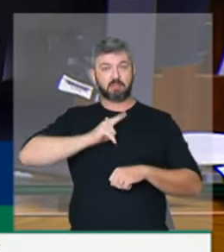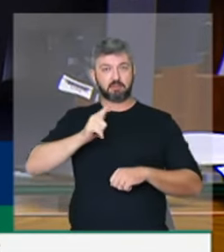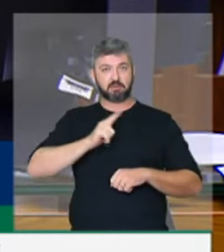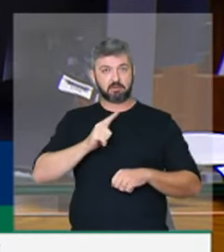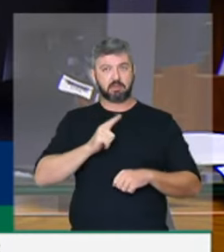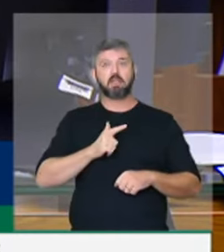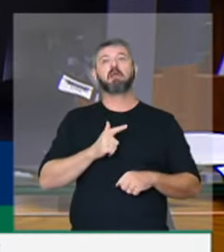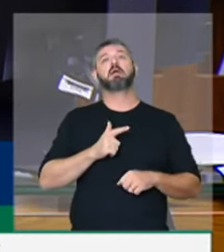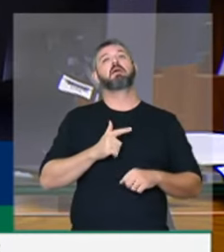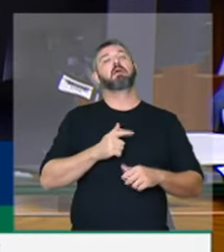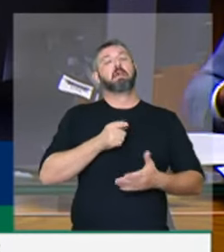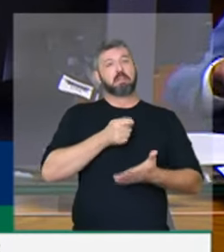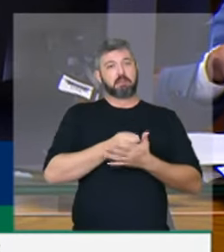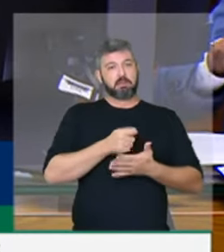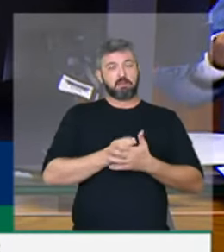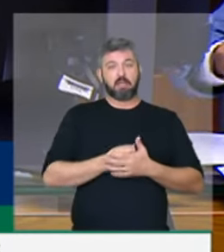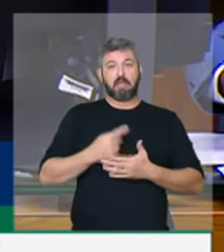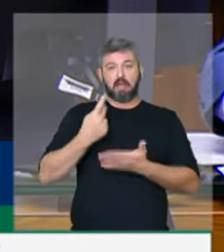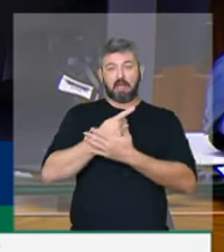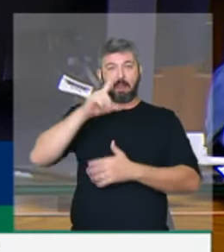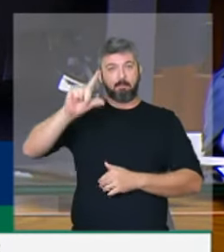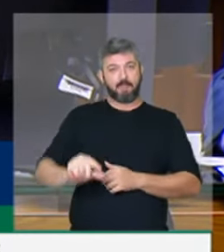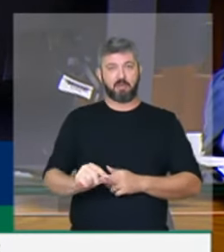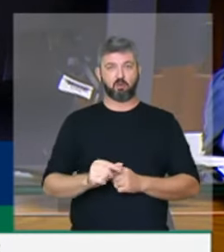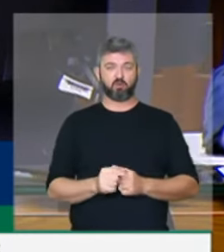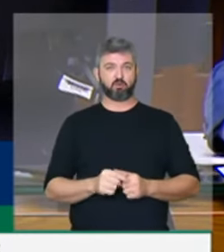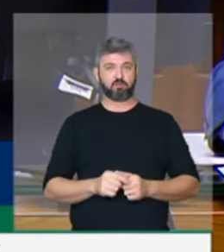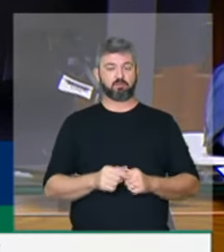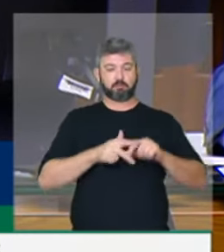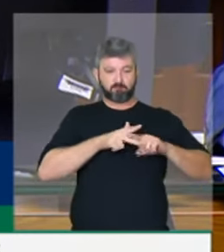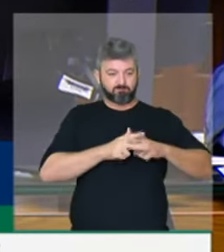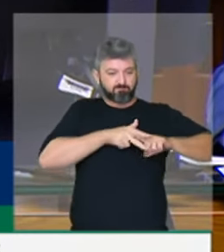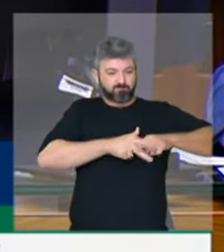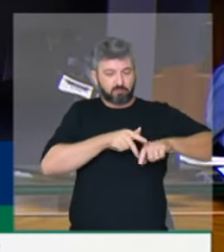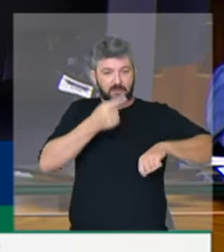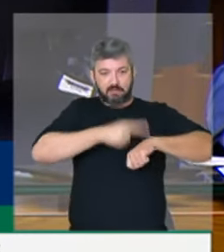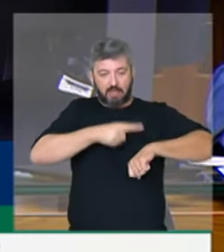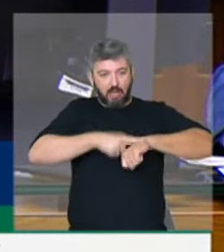SE CORRIGIR MAIS RAPIDAMENTE E DE ACERTAR CADA VEZ MAIS É ISSO OU O COLAPSO. TAMBÉM